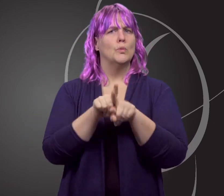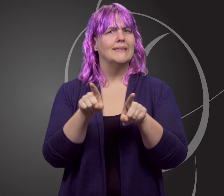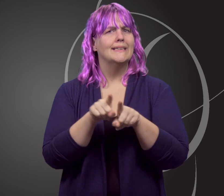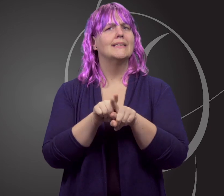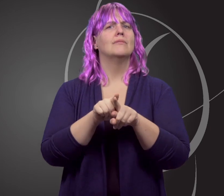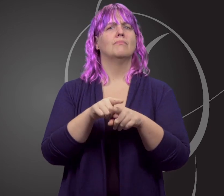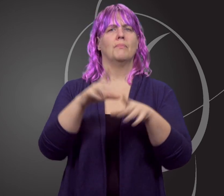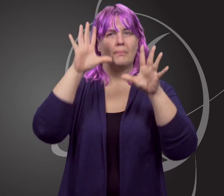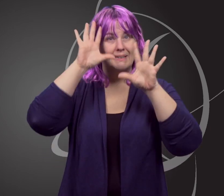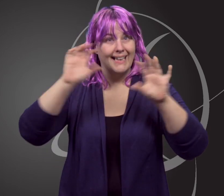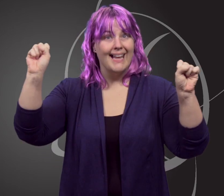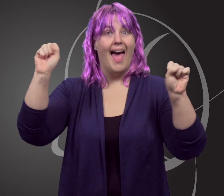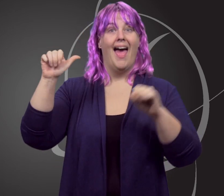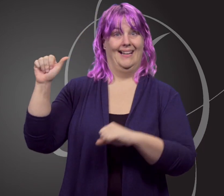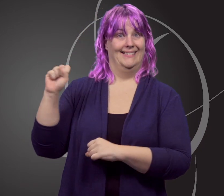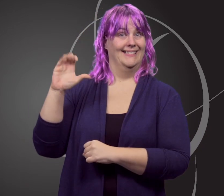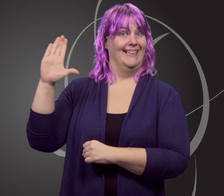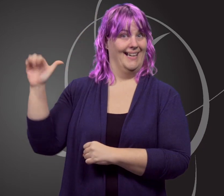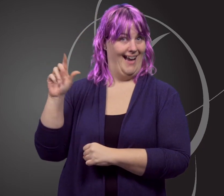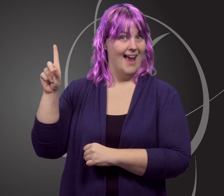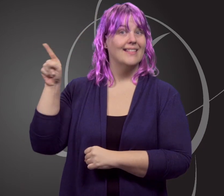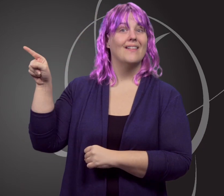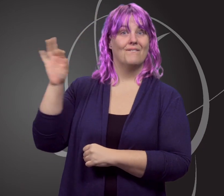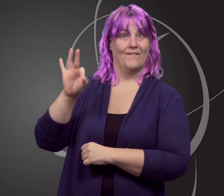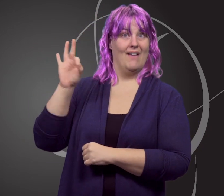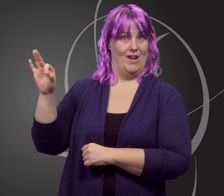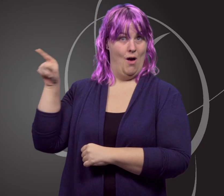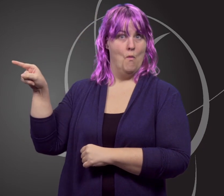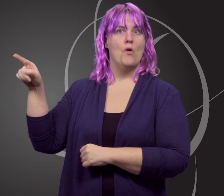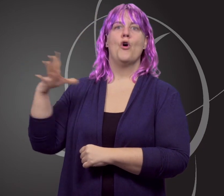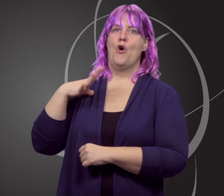le président de l’ASC-CAD, Frank Folino,